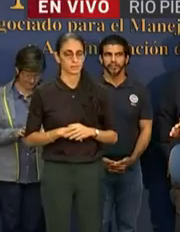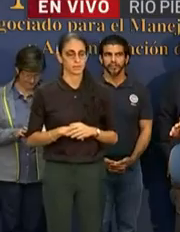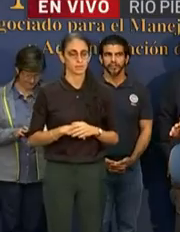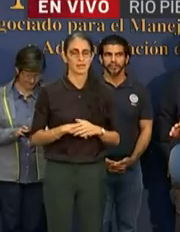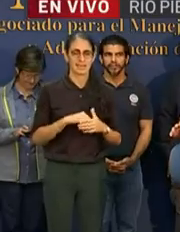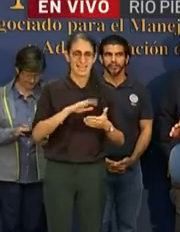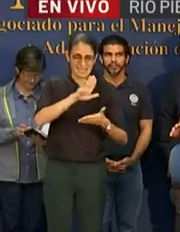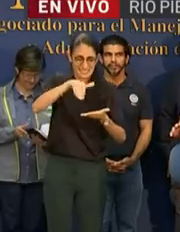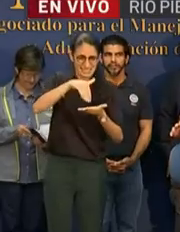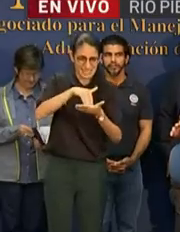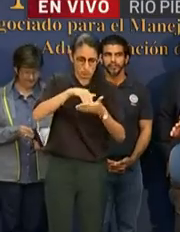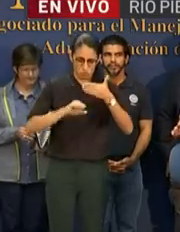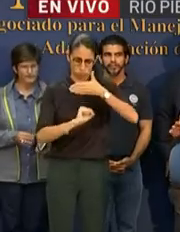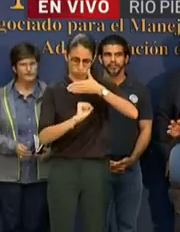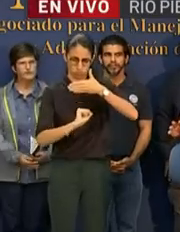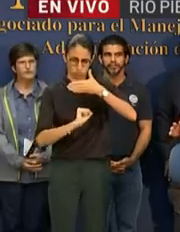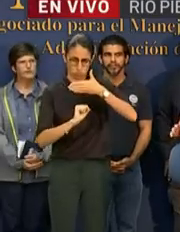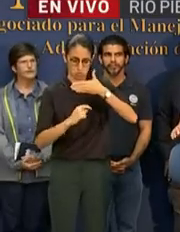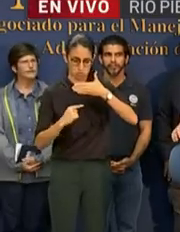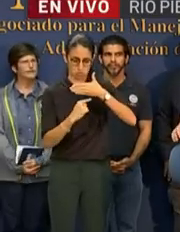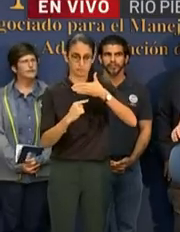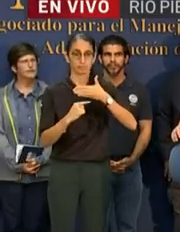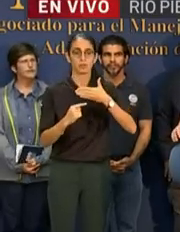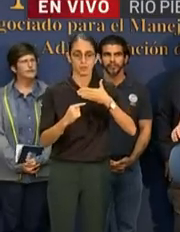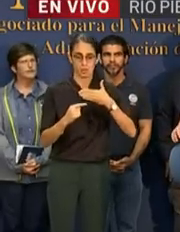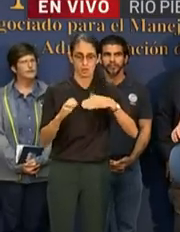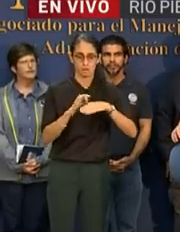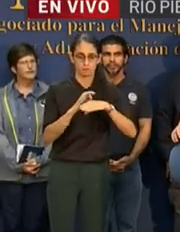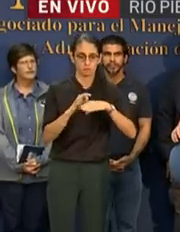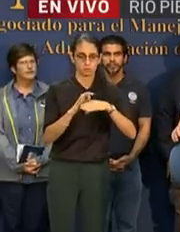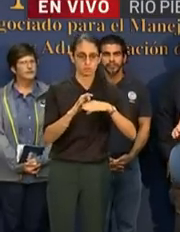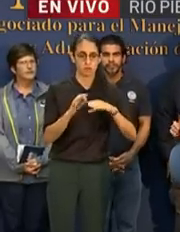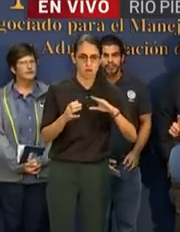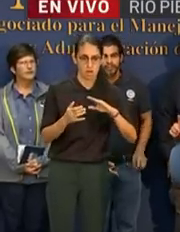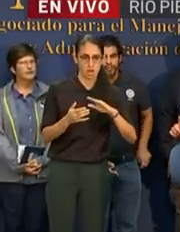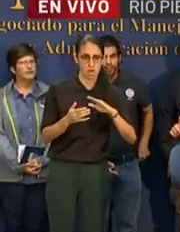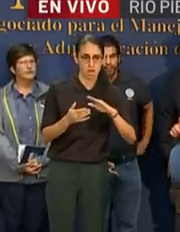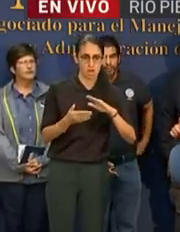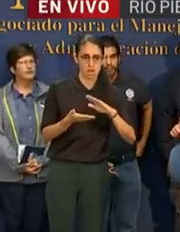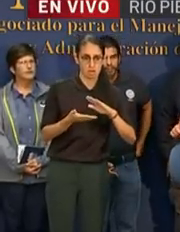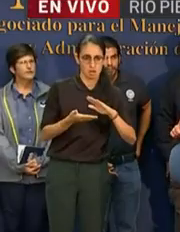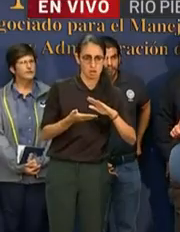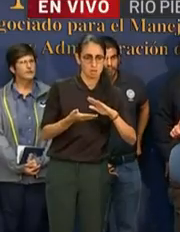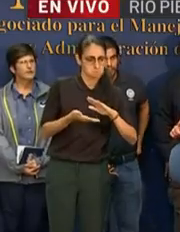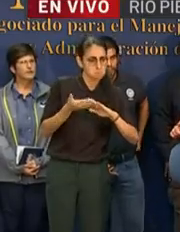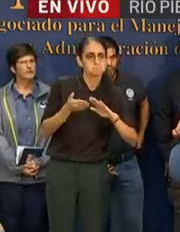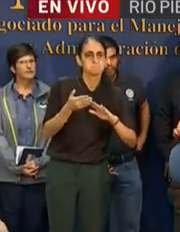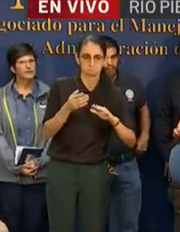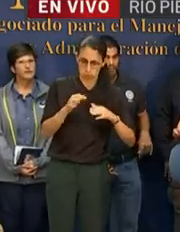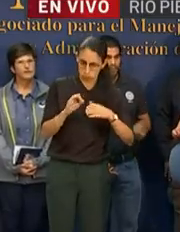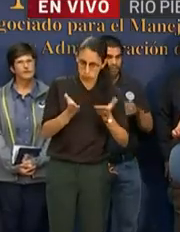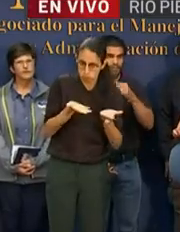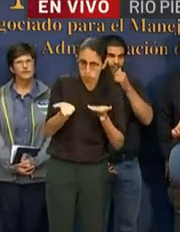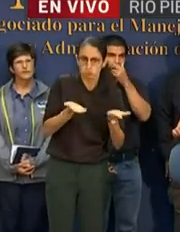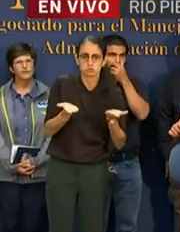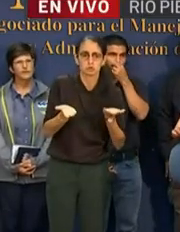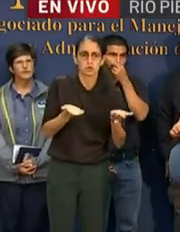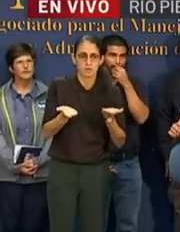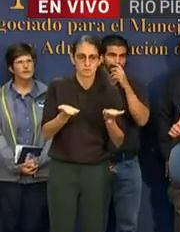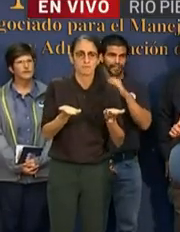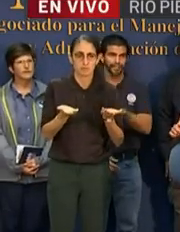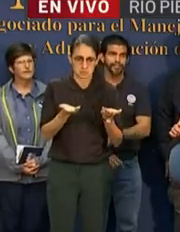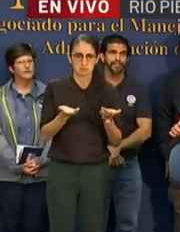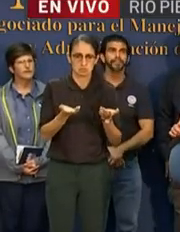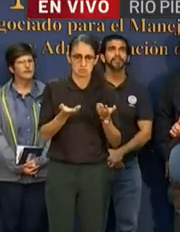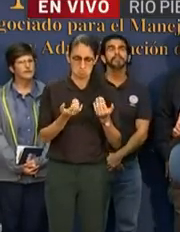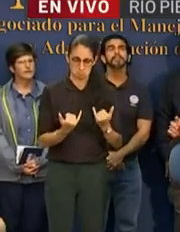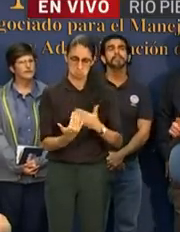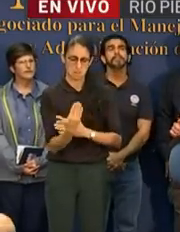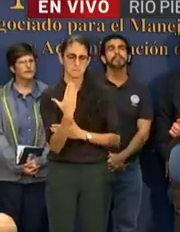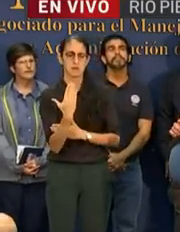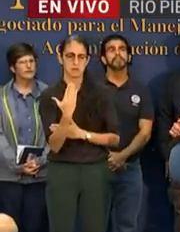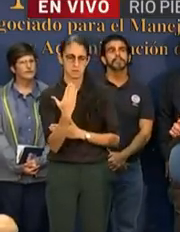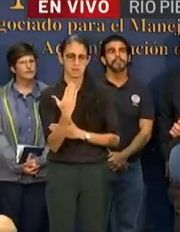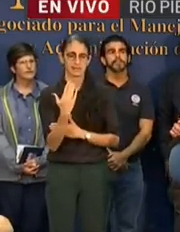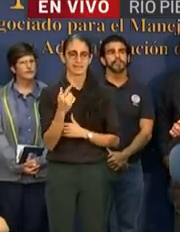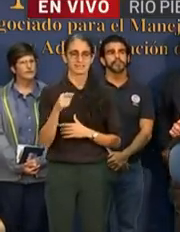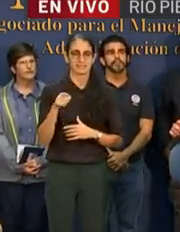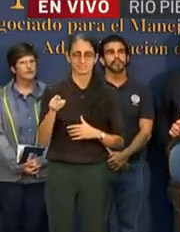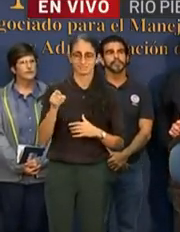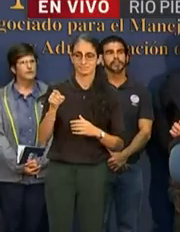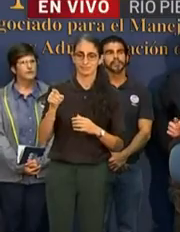QUE SE VAYA SISTEMA ELÉCTRICO